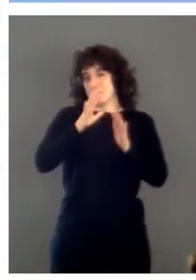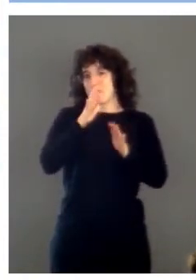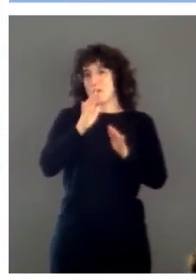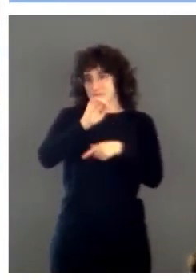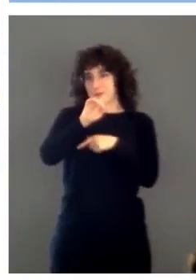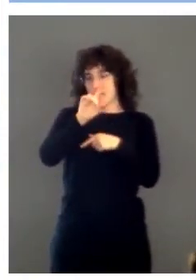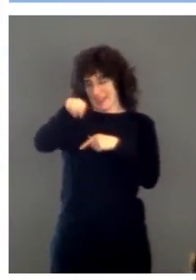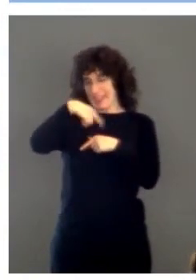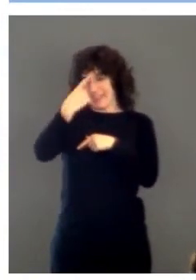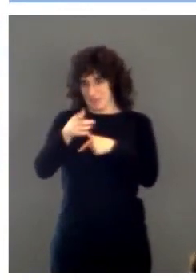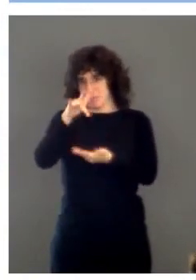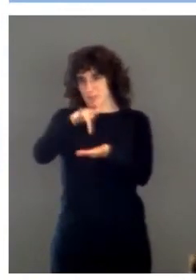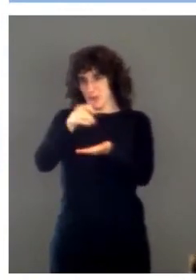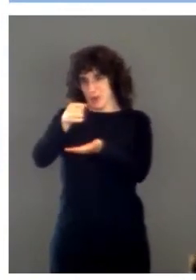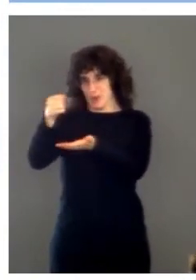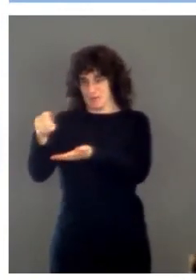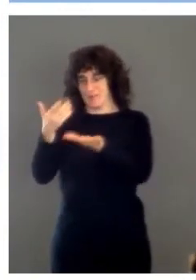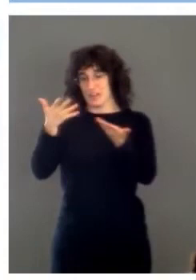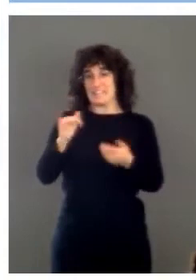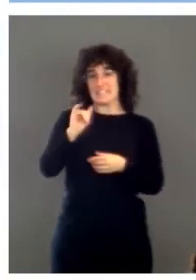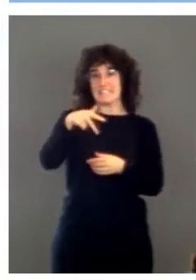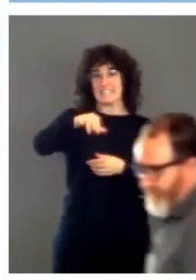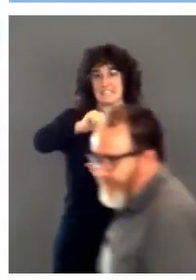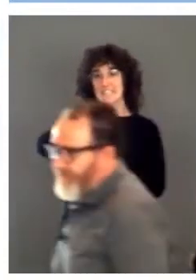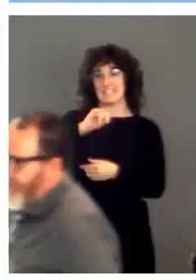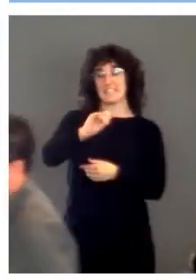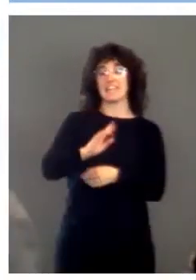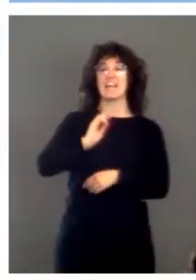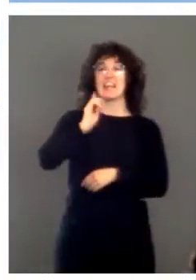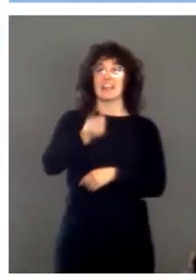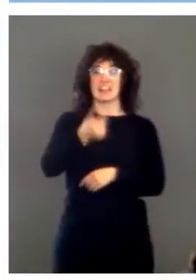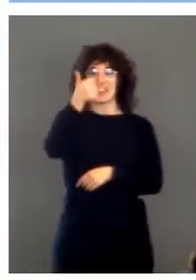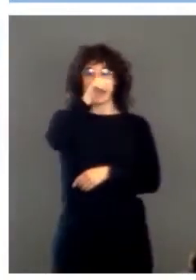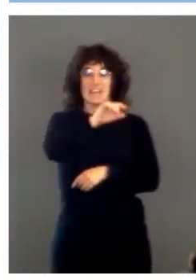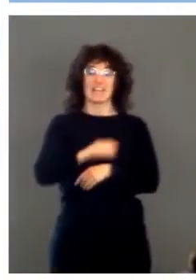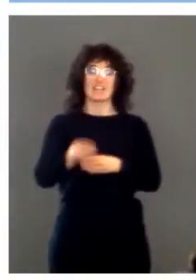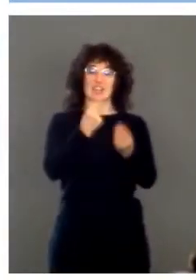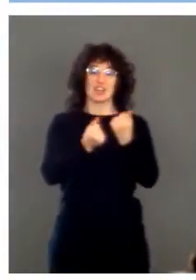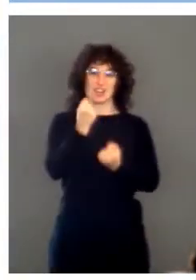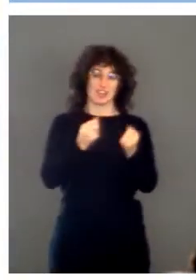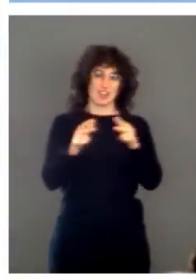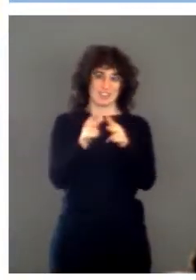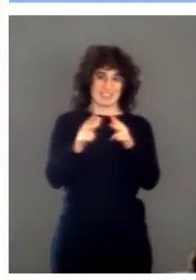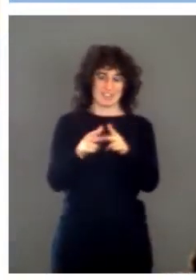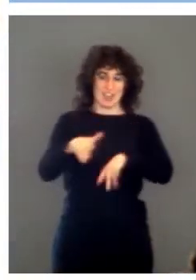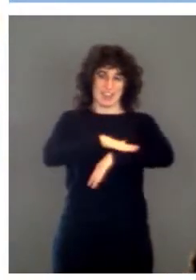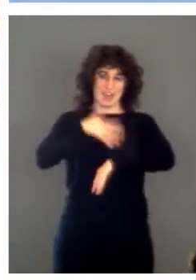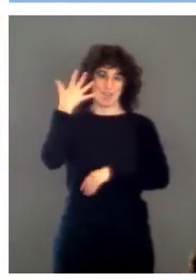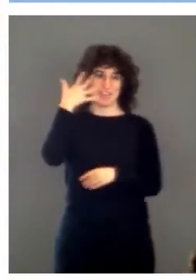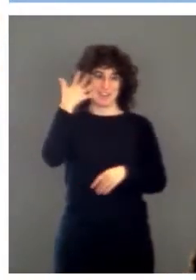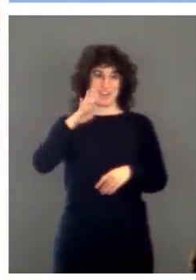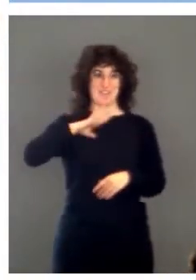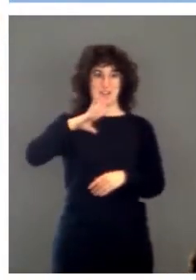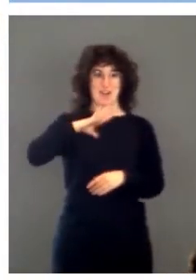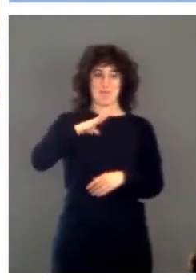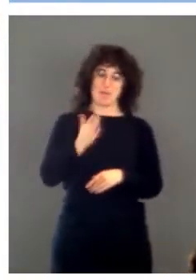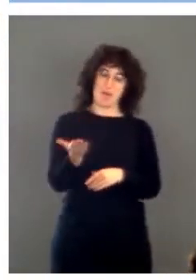Iñaki Mendioroz Director de Economía social y trabajo del Gobierno de Navarra Acompáñame al igual que Javier